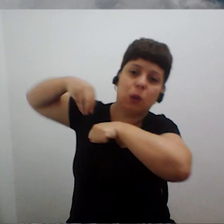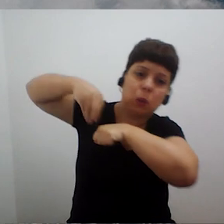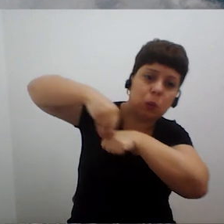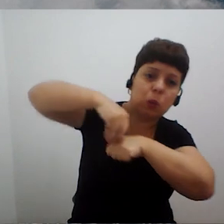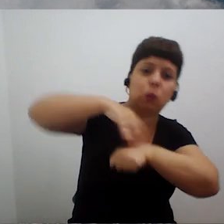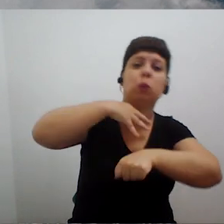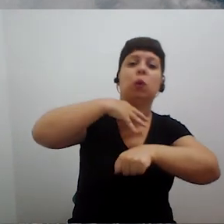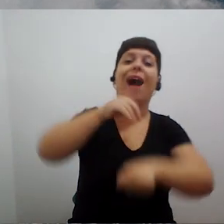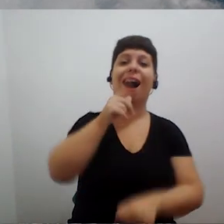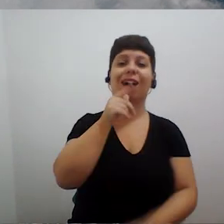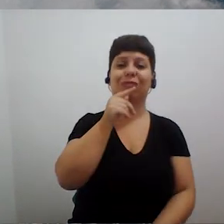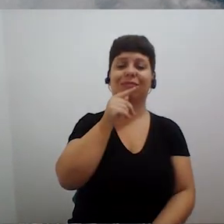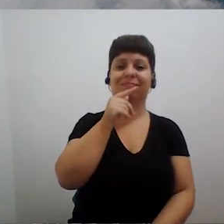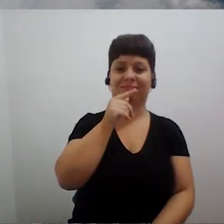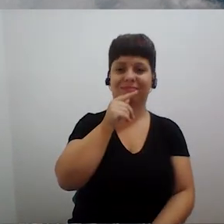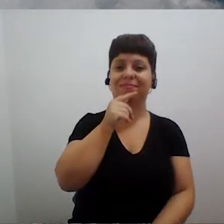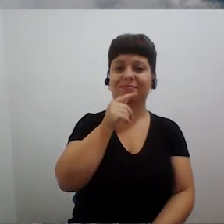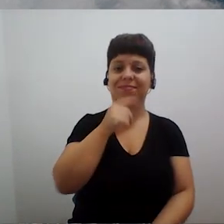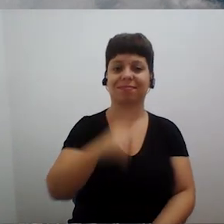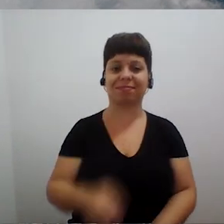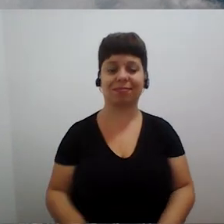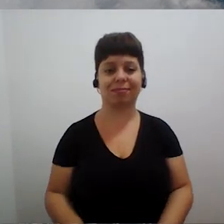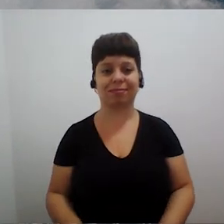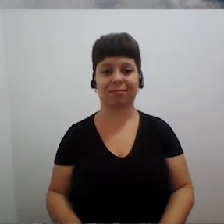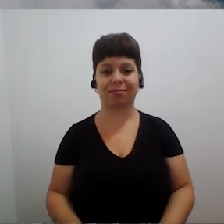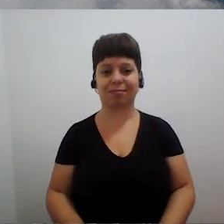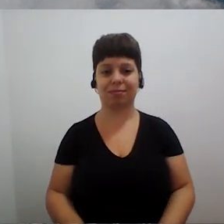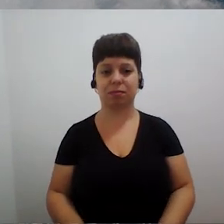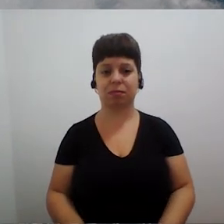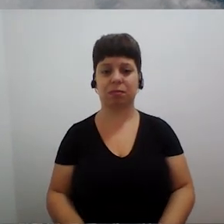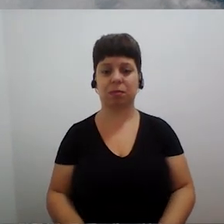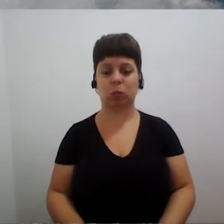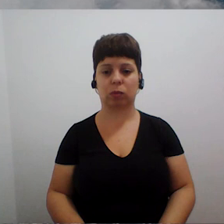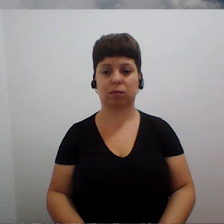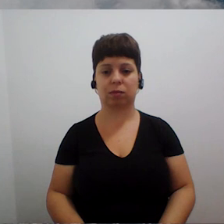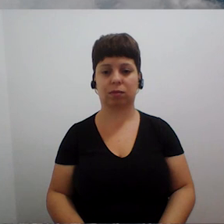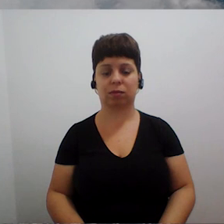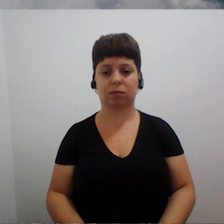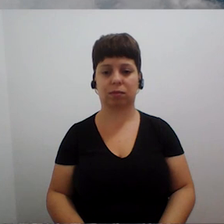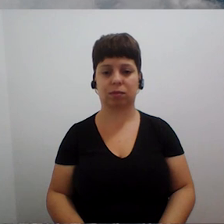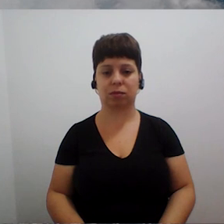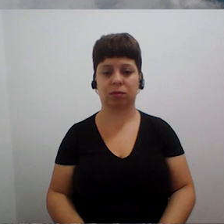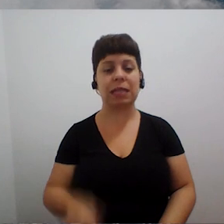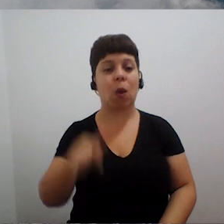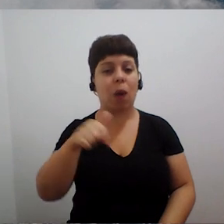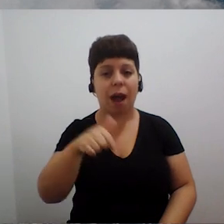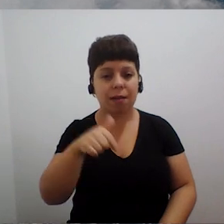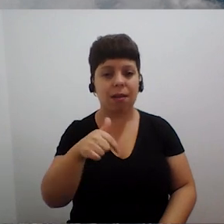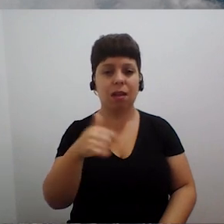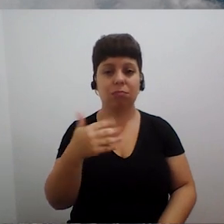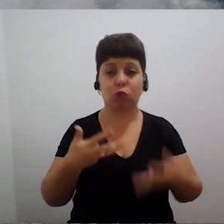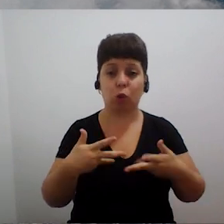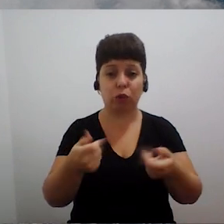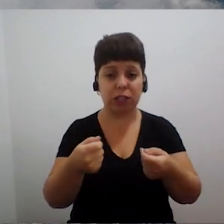Então eu acho muito bonito esse programa porque assim, nós devemos